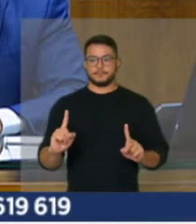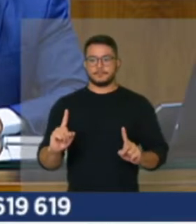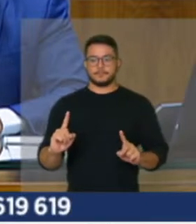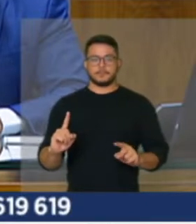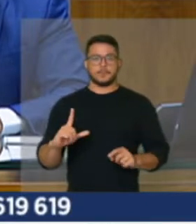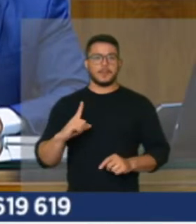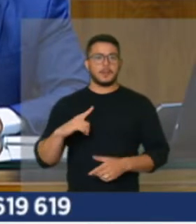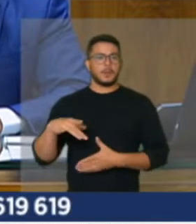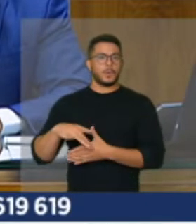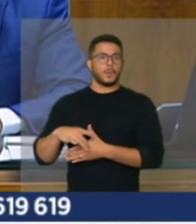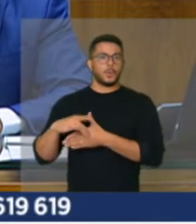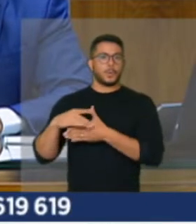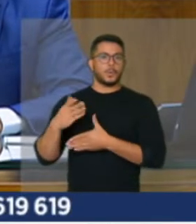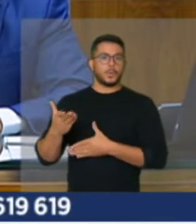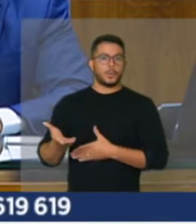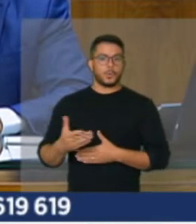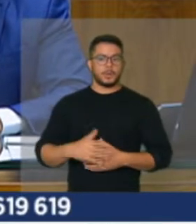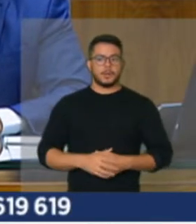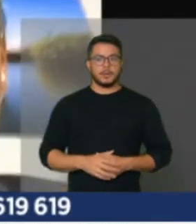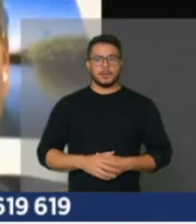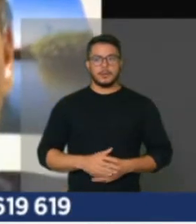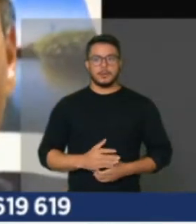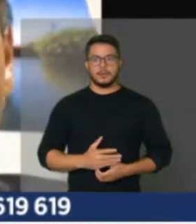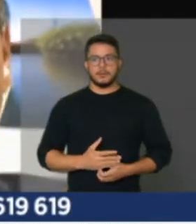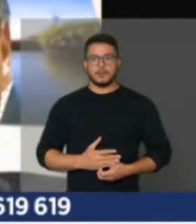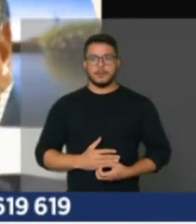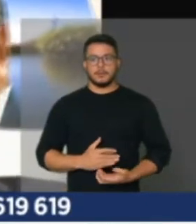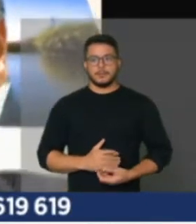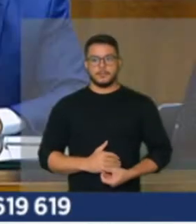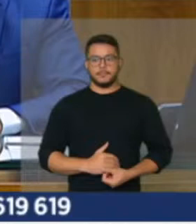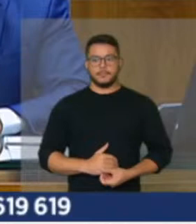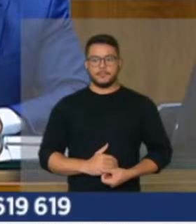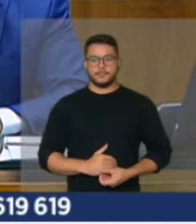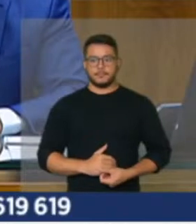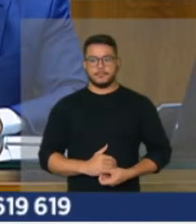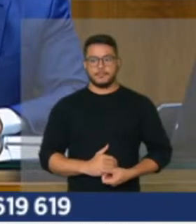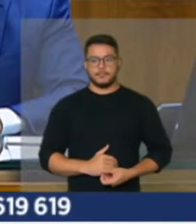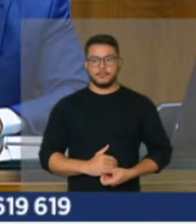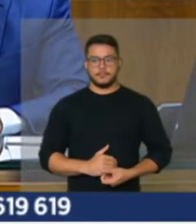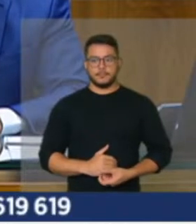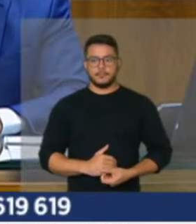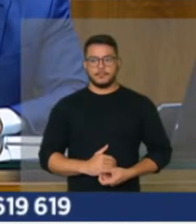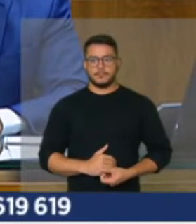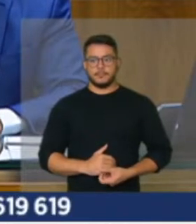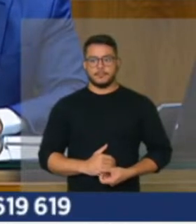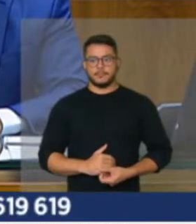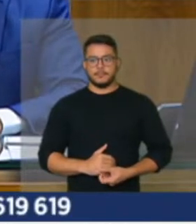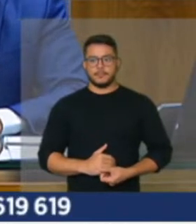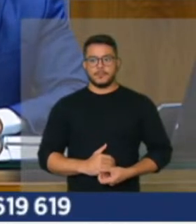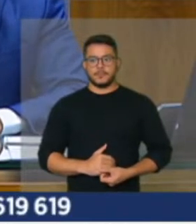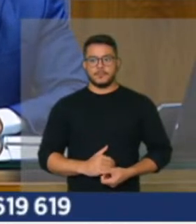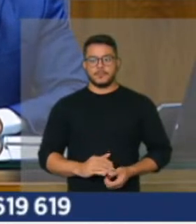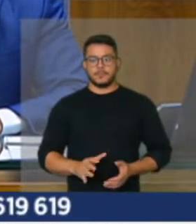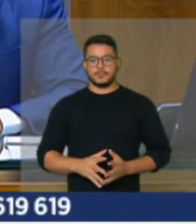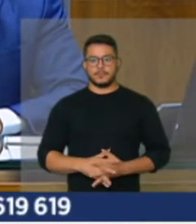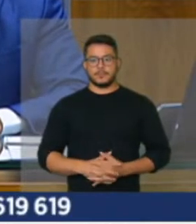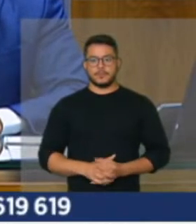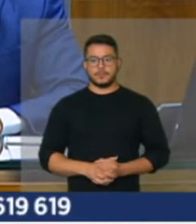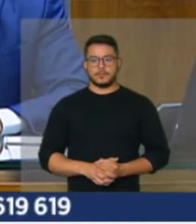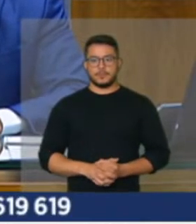[DEPUTADO]: PODE PASSAR. -- [DEPUTADO]: SENHOR PRESIDENTE... -- [PRESIDENTE]: DEPUTADO HELDER MAURO UM MINUTO.